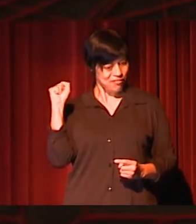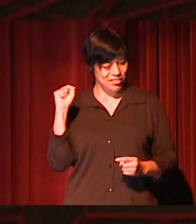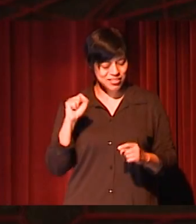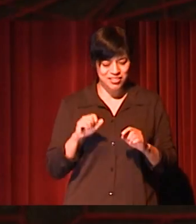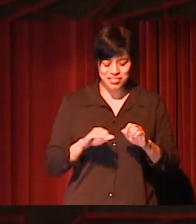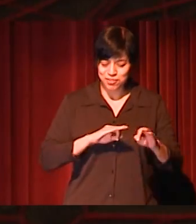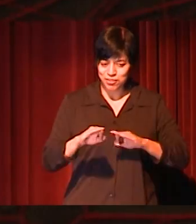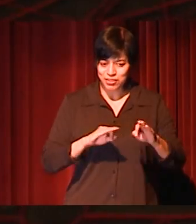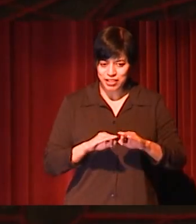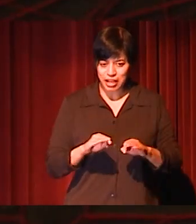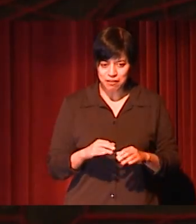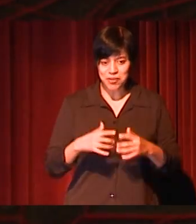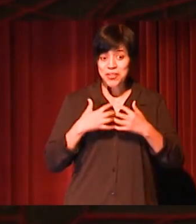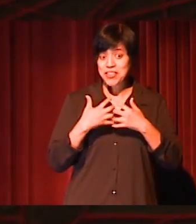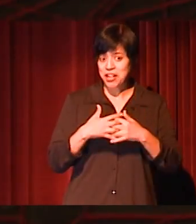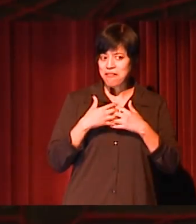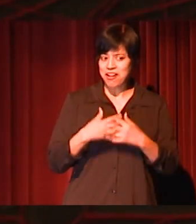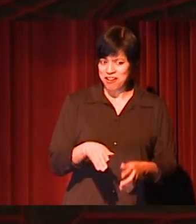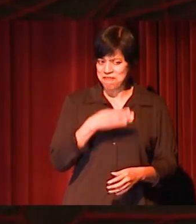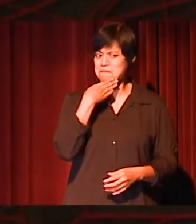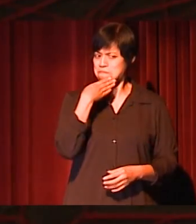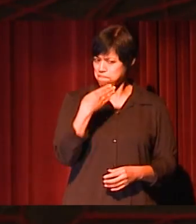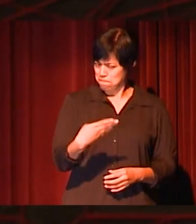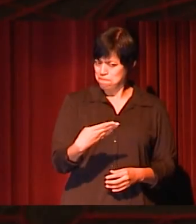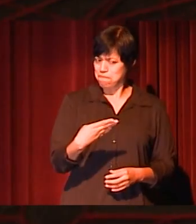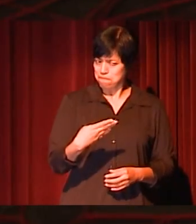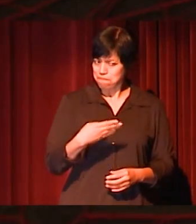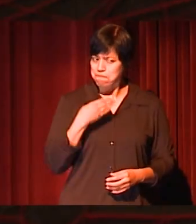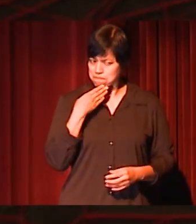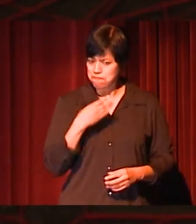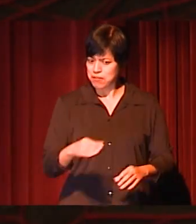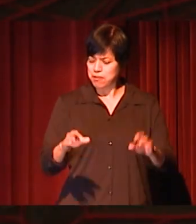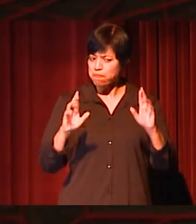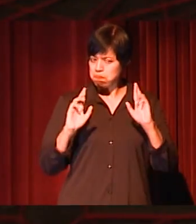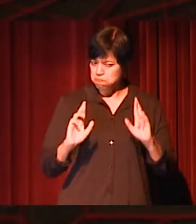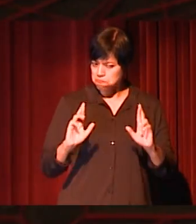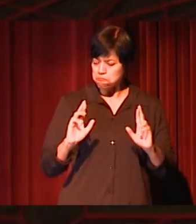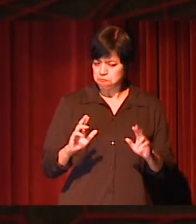Trabajaba en una consultora de negocios muy prestigiosa en la ciudad de México,